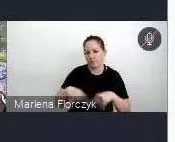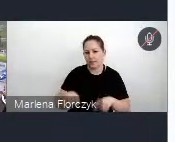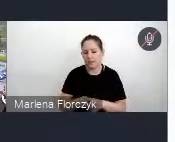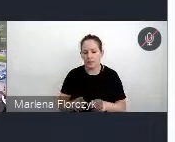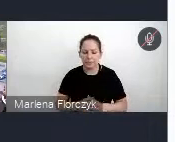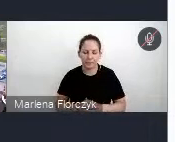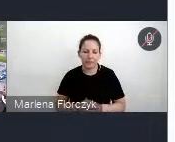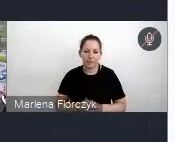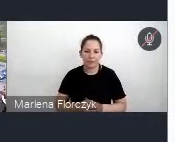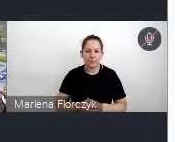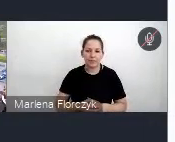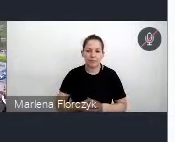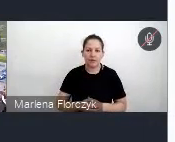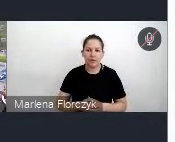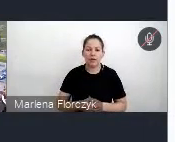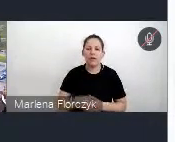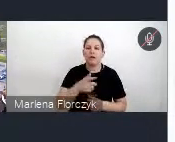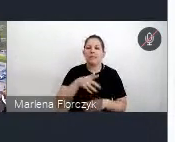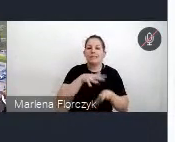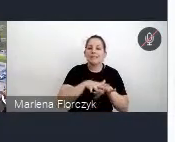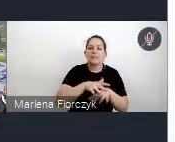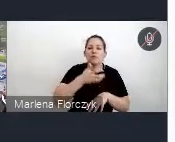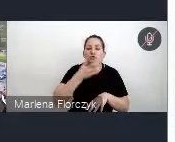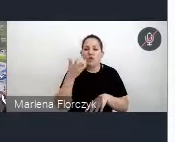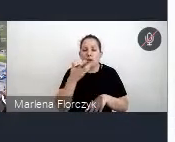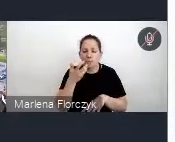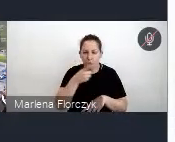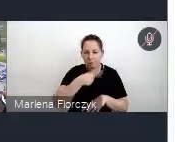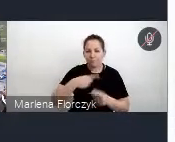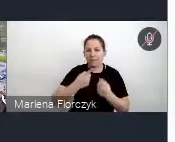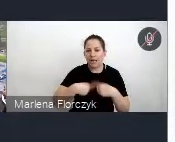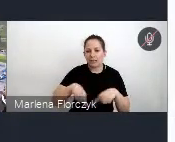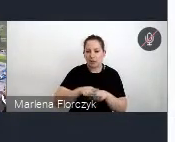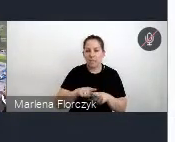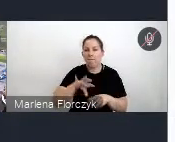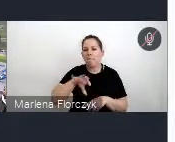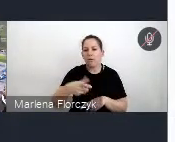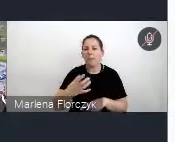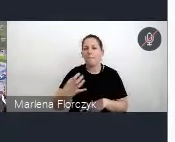Jest u nas system ciepłowniczy i to tak naprawdę realizuje podmiot prywatny.